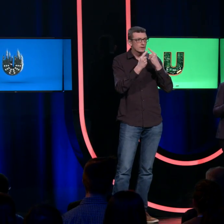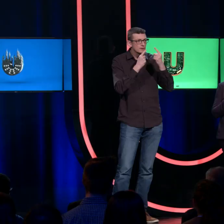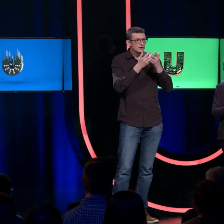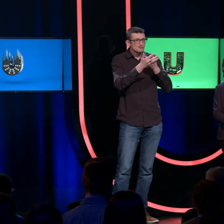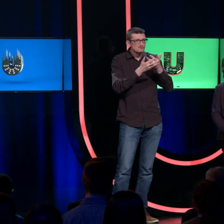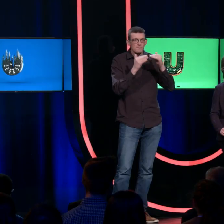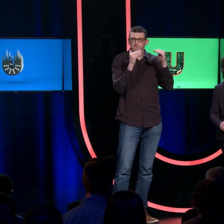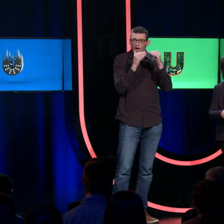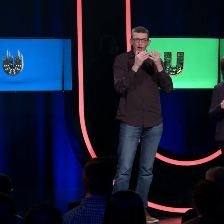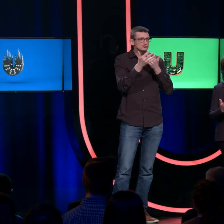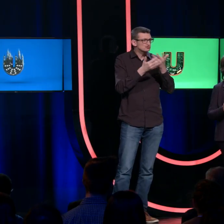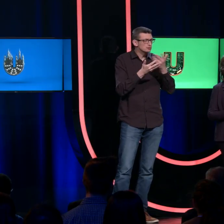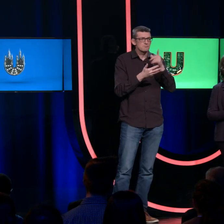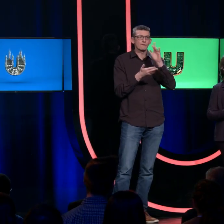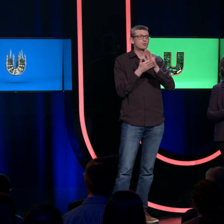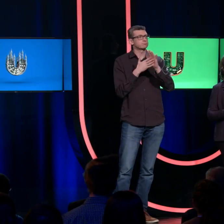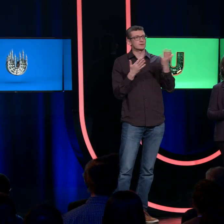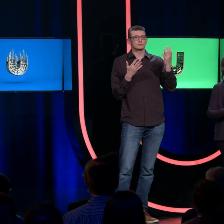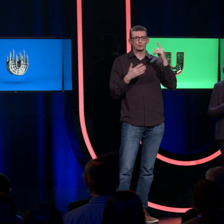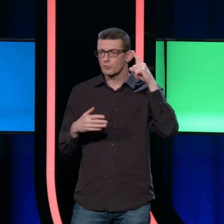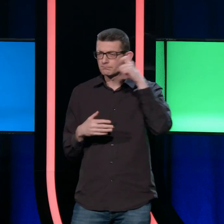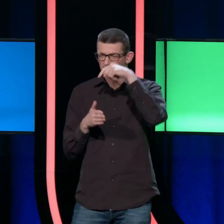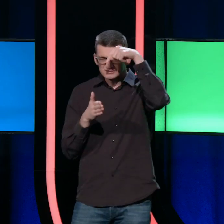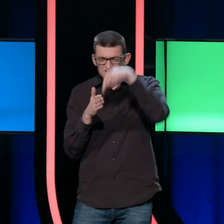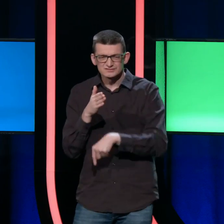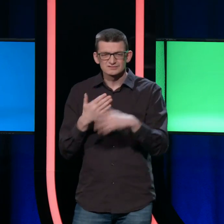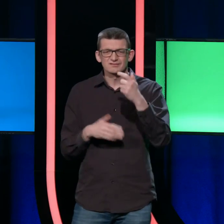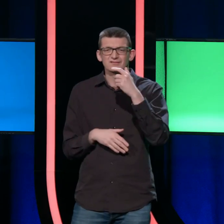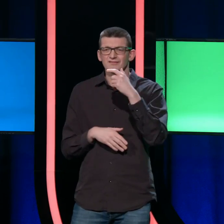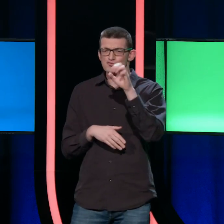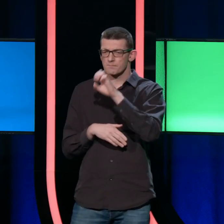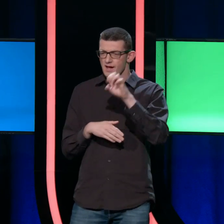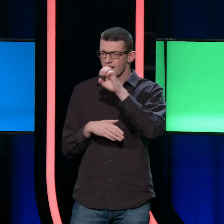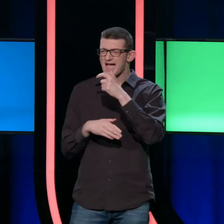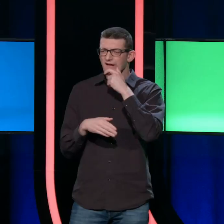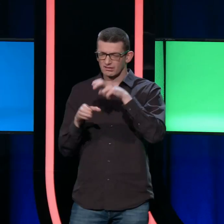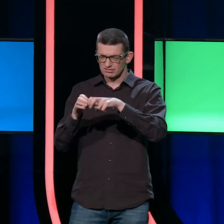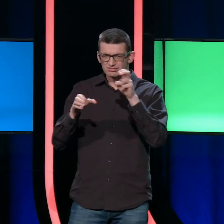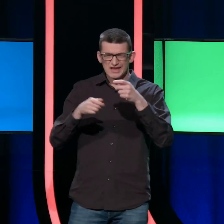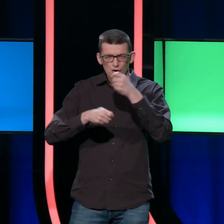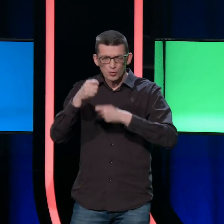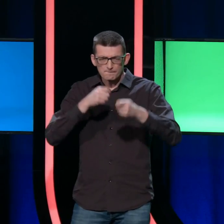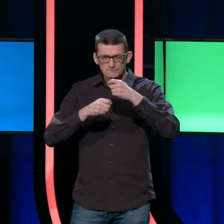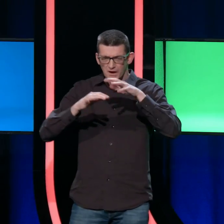over de taalgrenzen heen kunnen communiceren dan horende mensen. Bijvoorbeeld als een Vlaamse dove op vakantie is